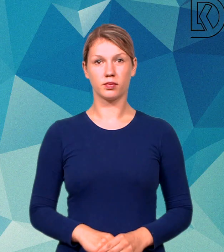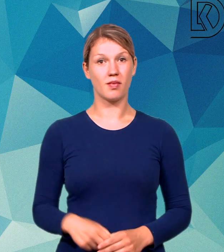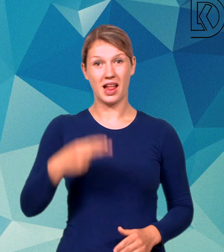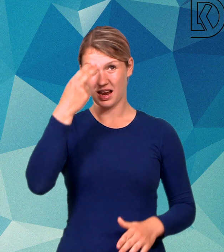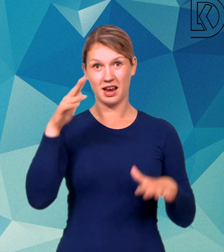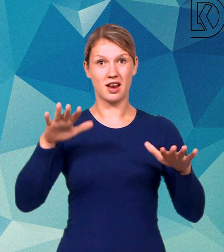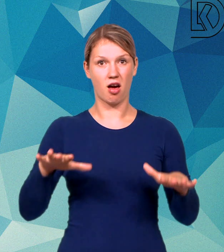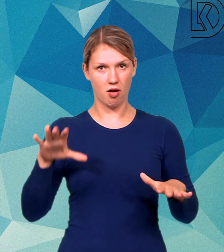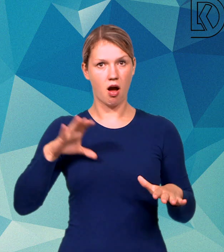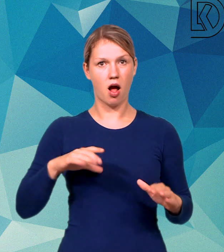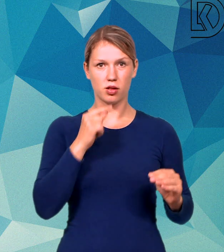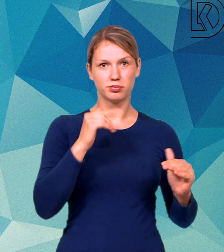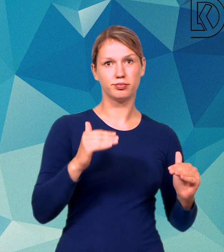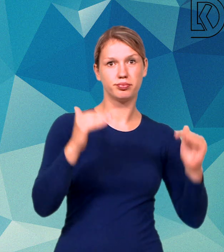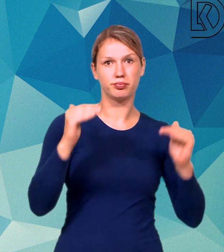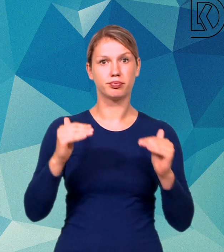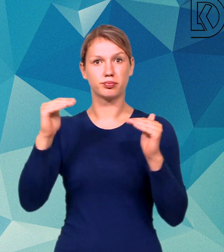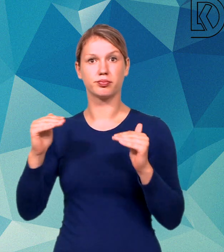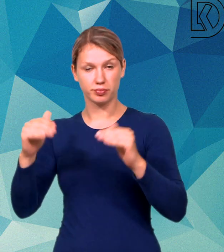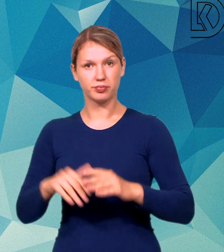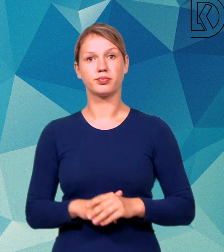Lietuvoje kyla algos.